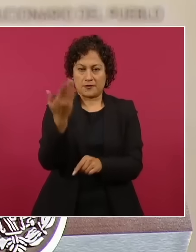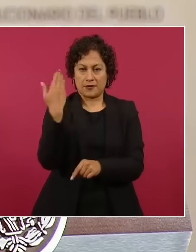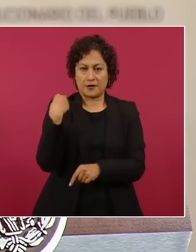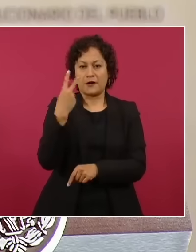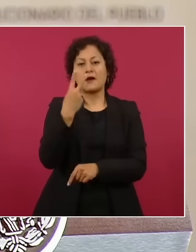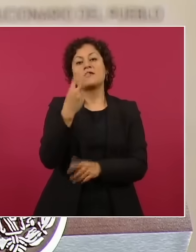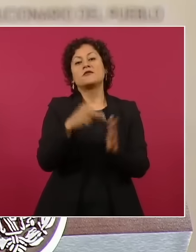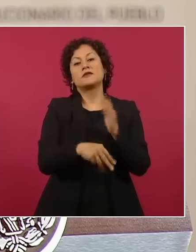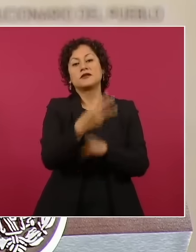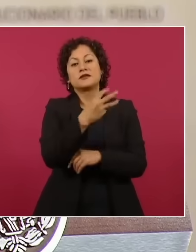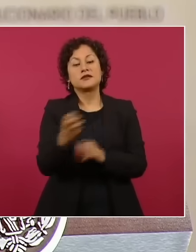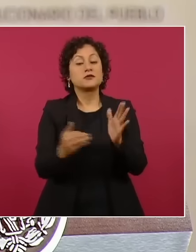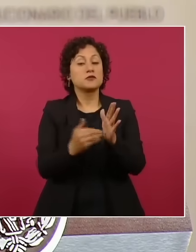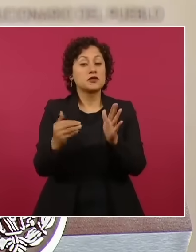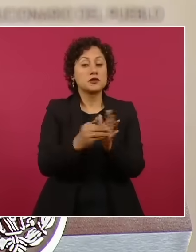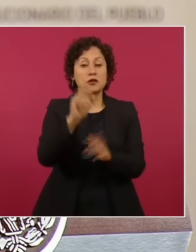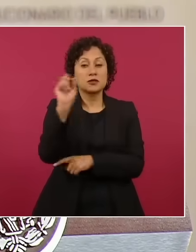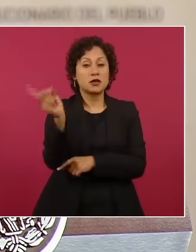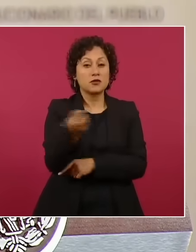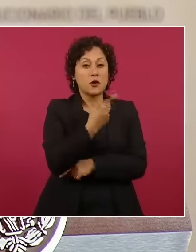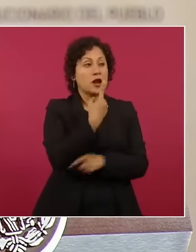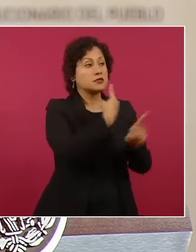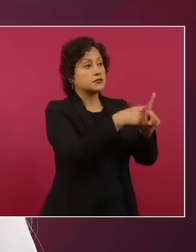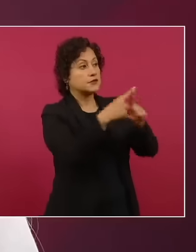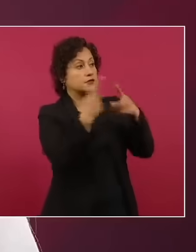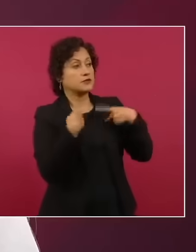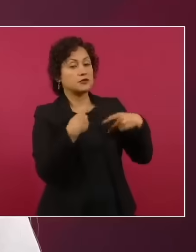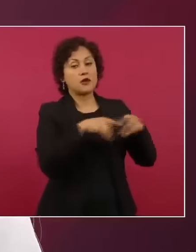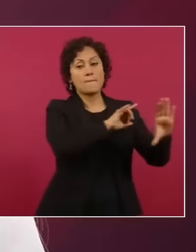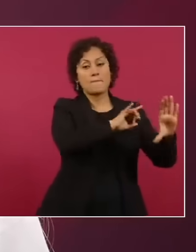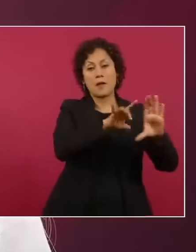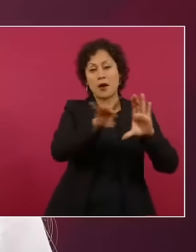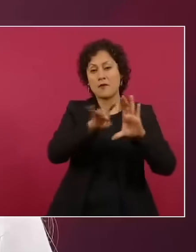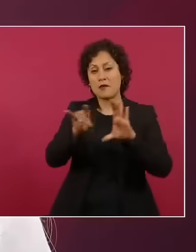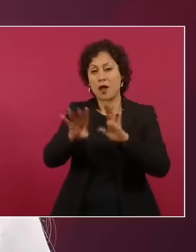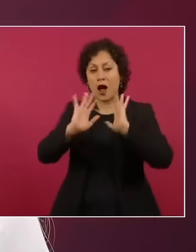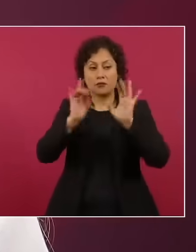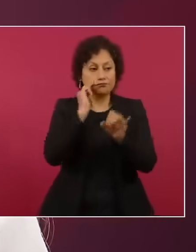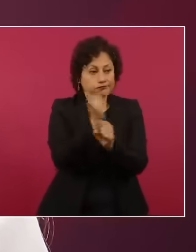de la financiera y esperamos que con esto pues nuestros paisanos y paisanas se vayan definiendo